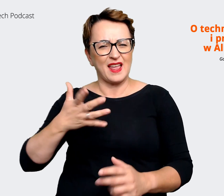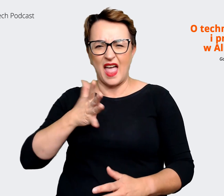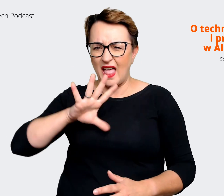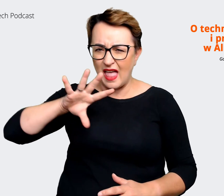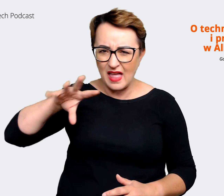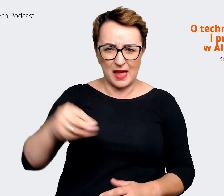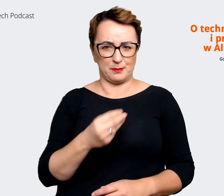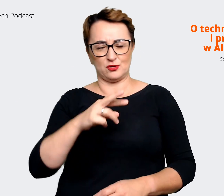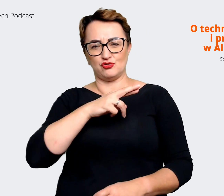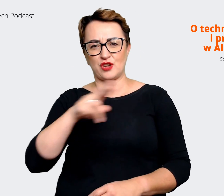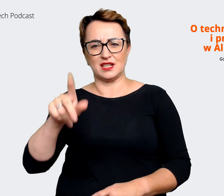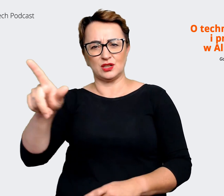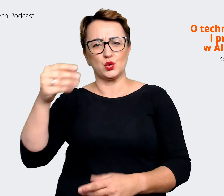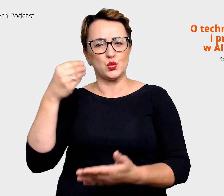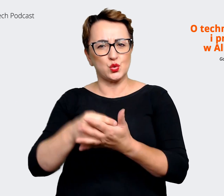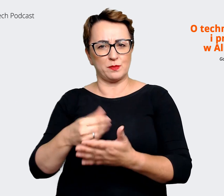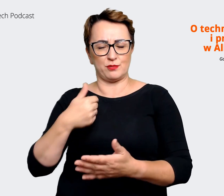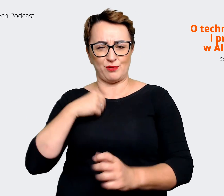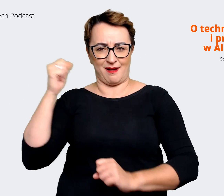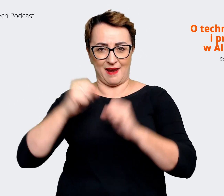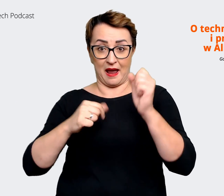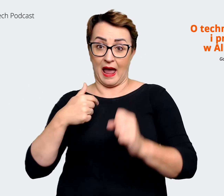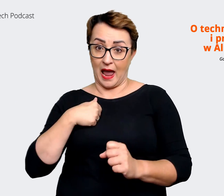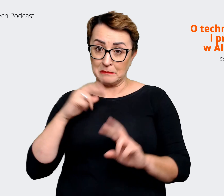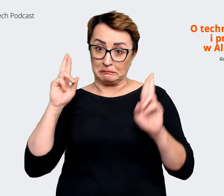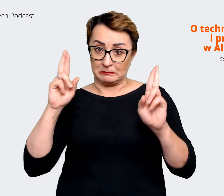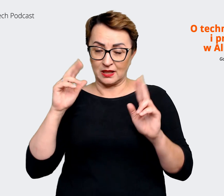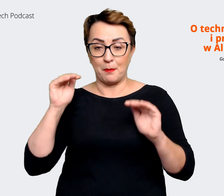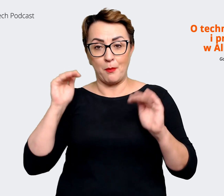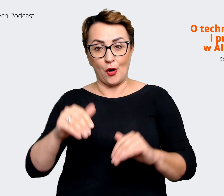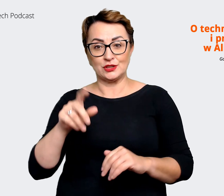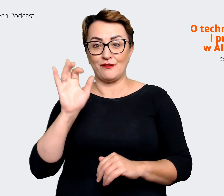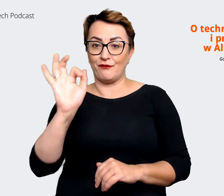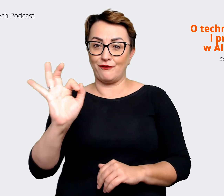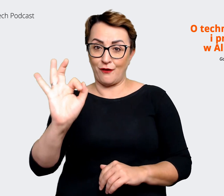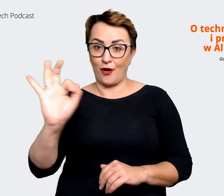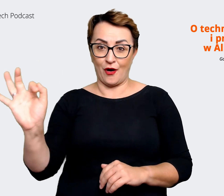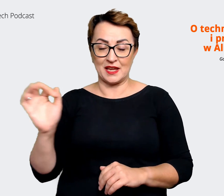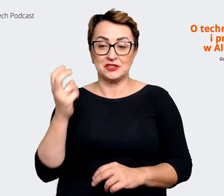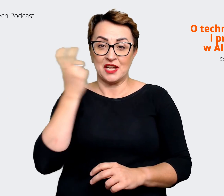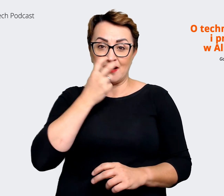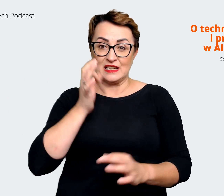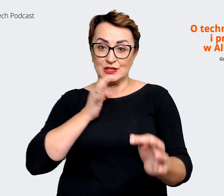jaką kupiliście na Allegro, ale liczę tutaj na dobre historie, więc może Tomek od Ciebie? Co jest